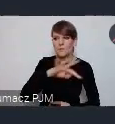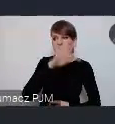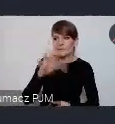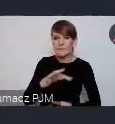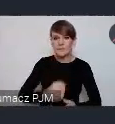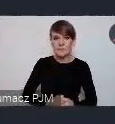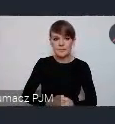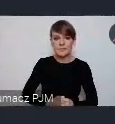unhabitat.org